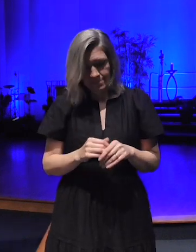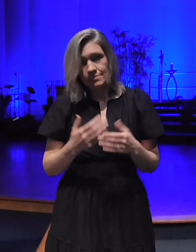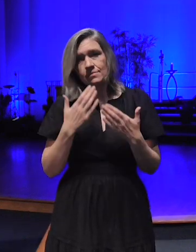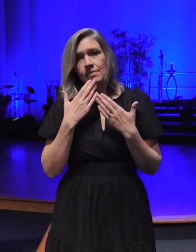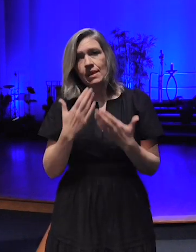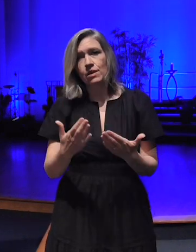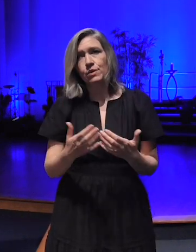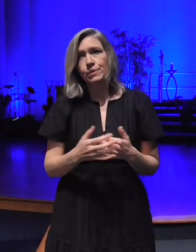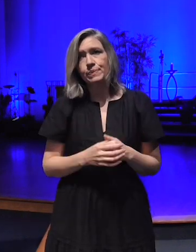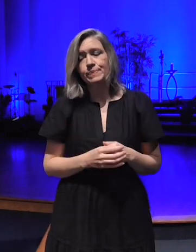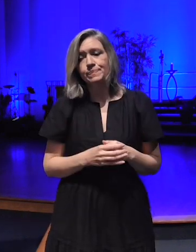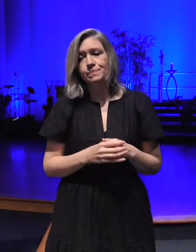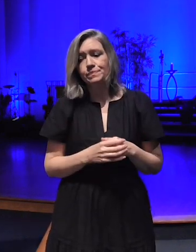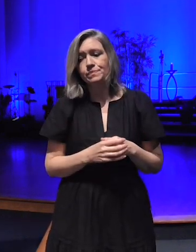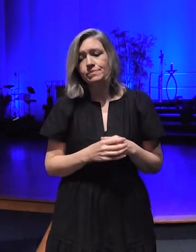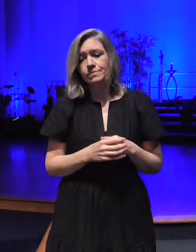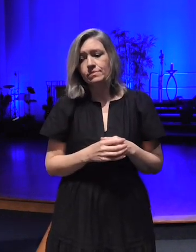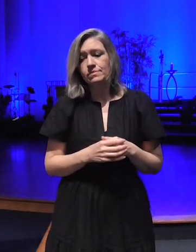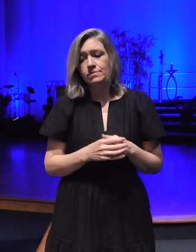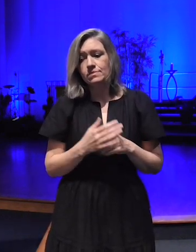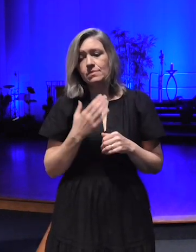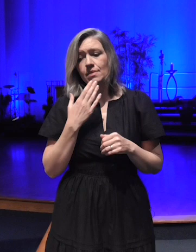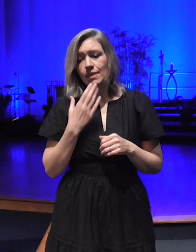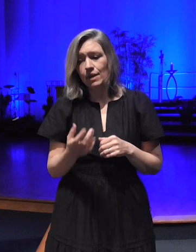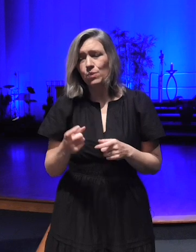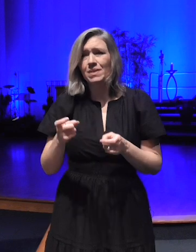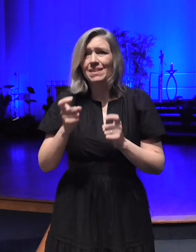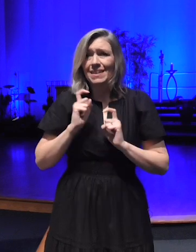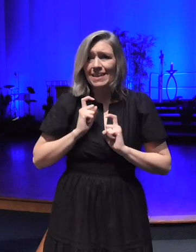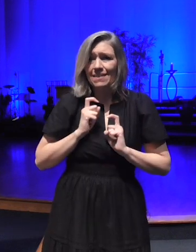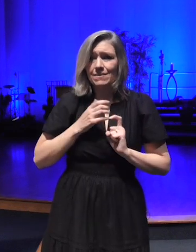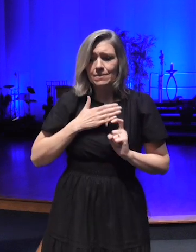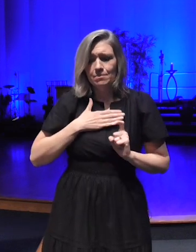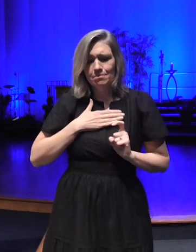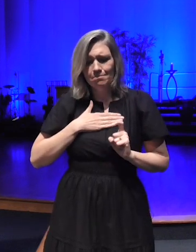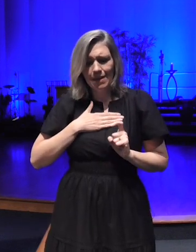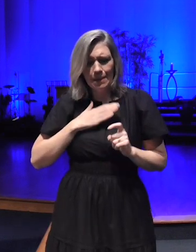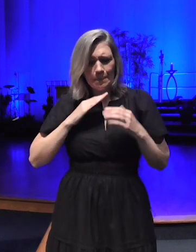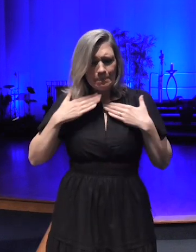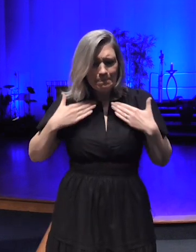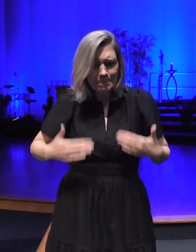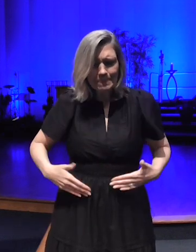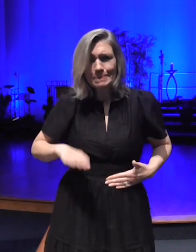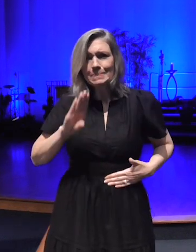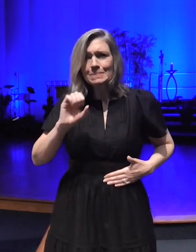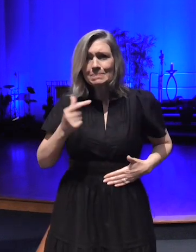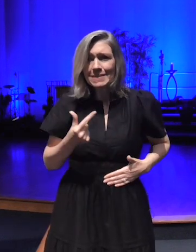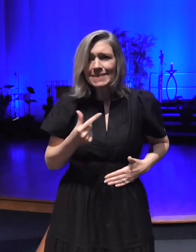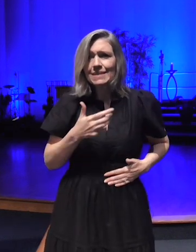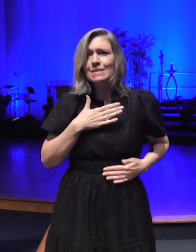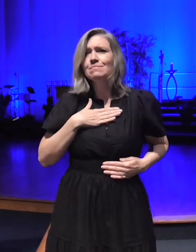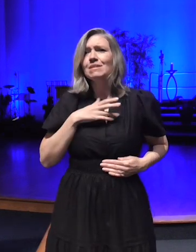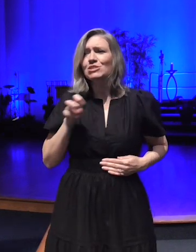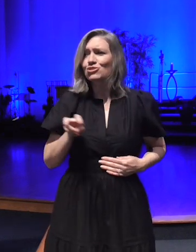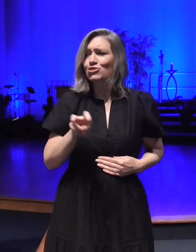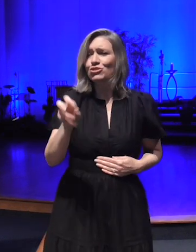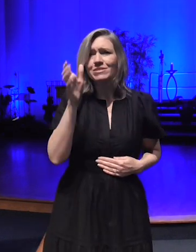por el regalo de la Integridad de mi ser y el Viaje Eterno ante mí siempre en presencia de